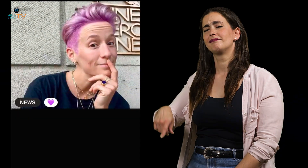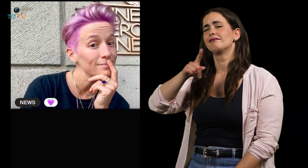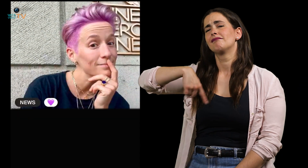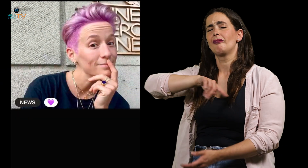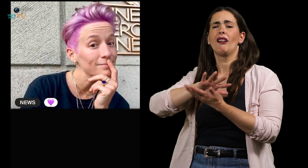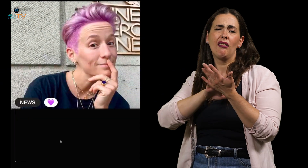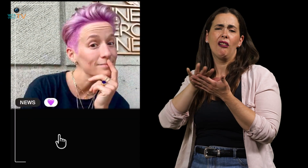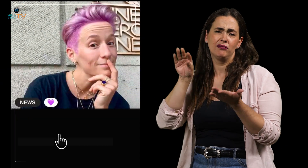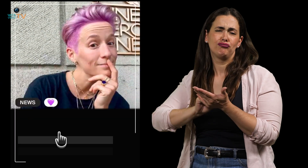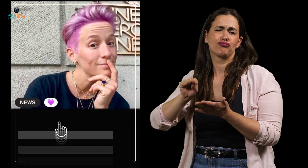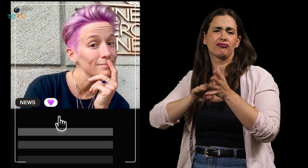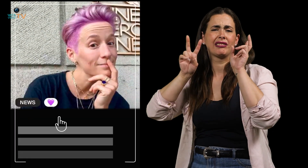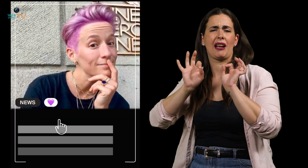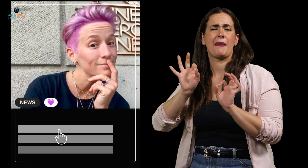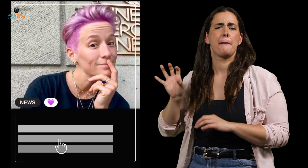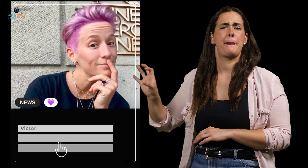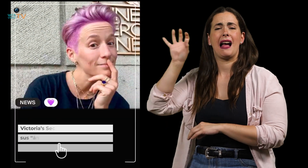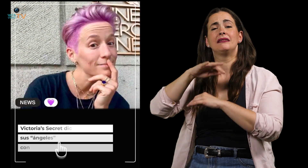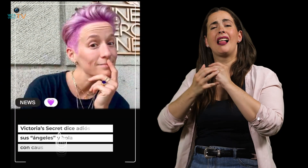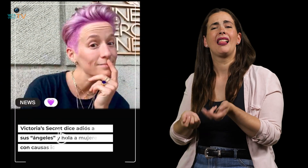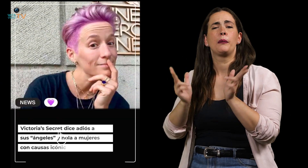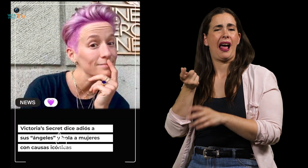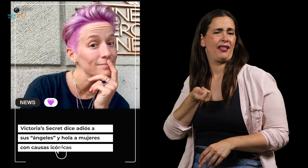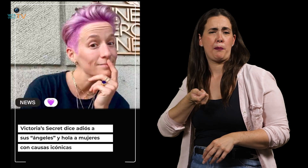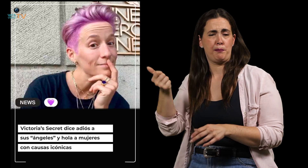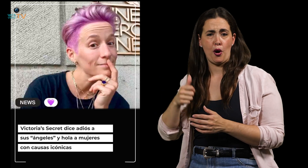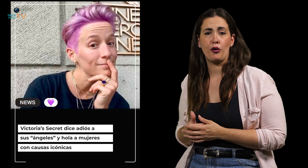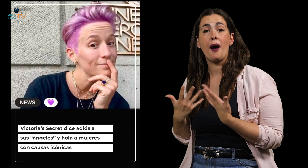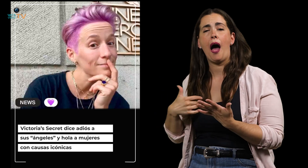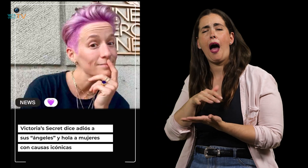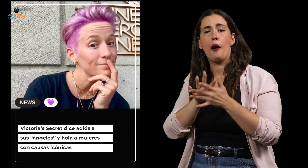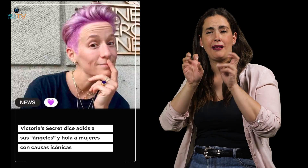Hemos hablado mucho de países donde apenas existe la democracia.